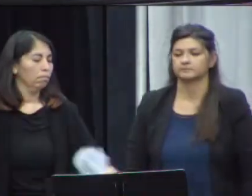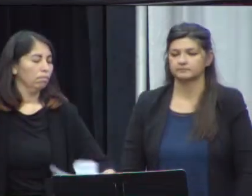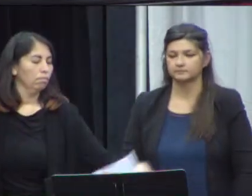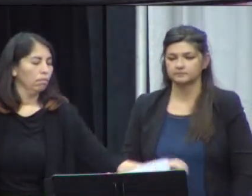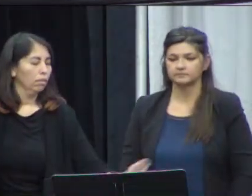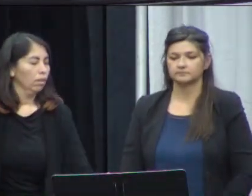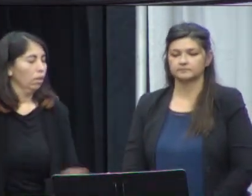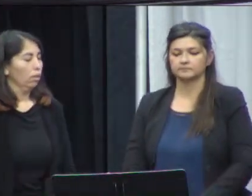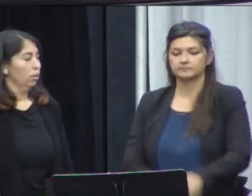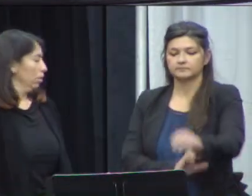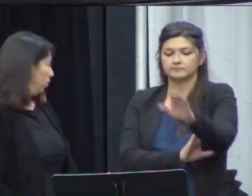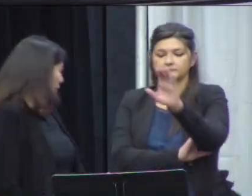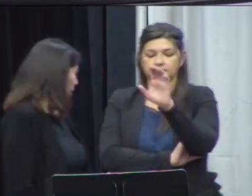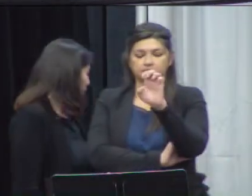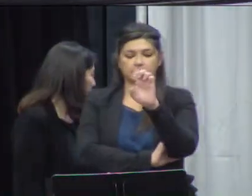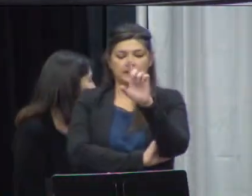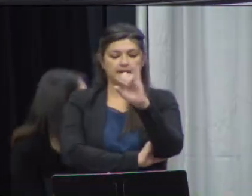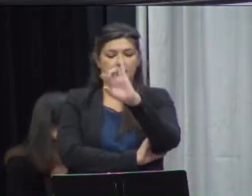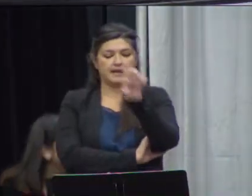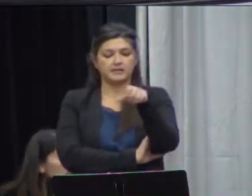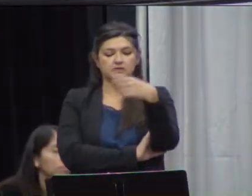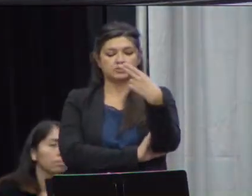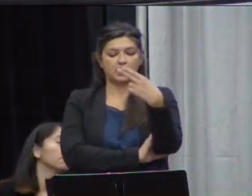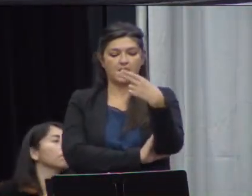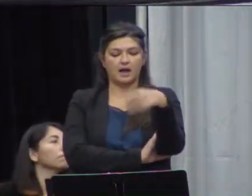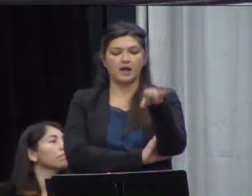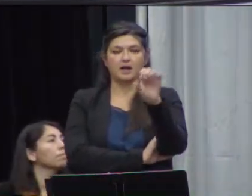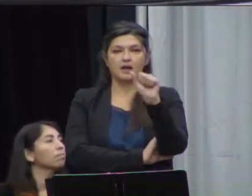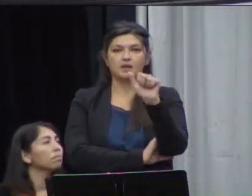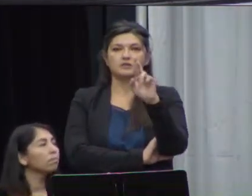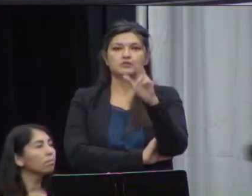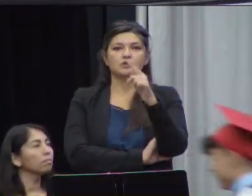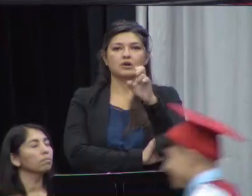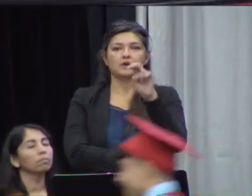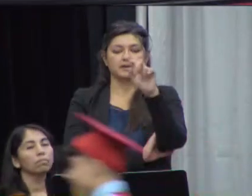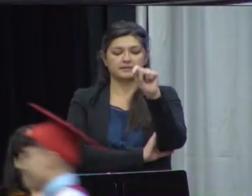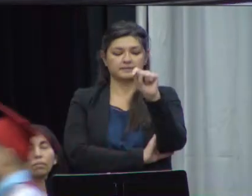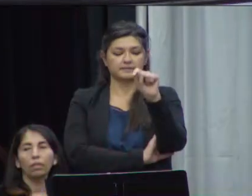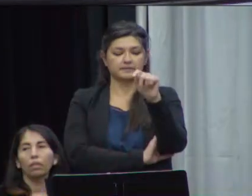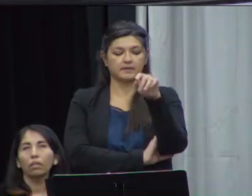Elijah Sergeant. (audience applauds) Paul Sedillo.